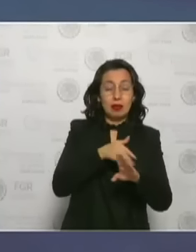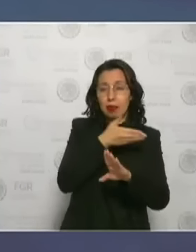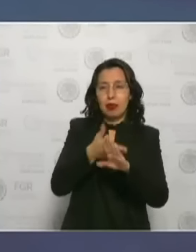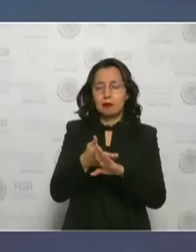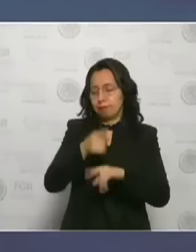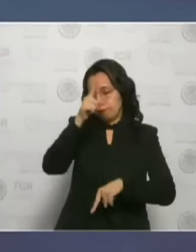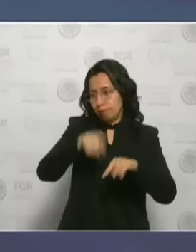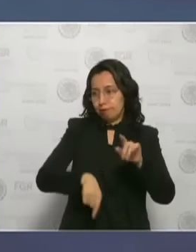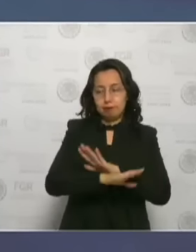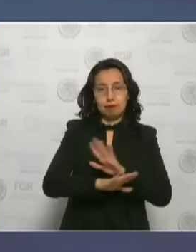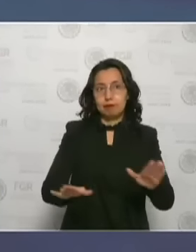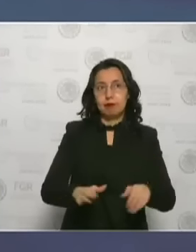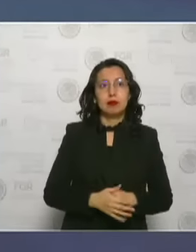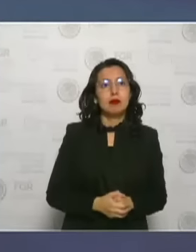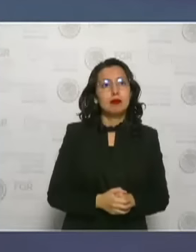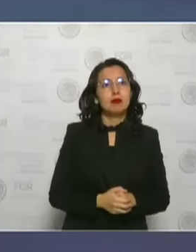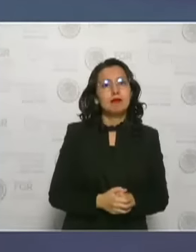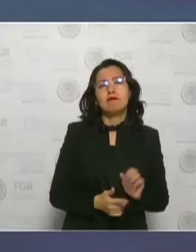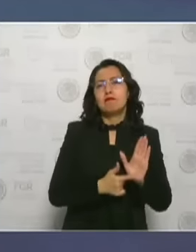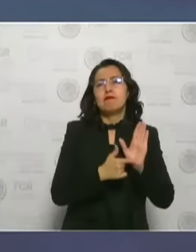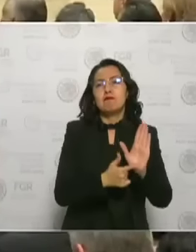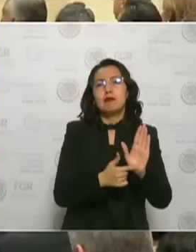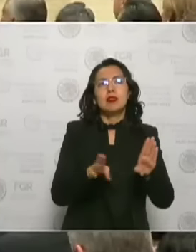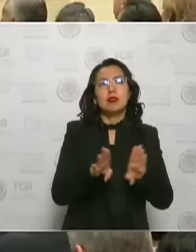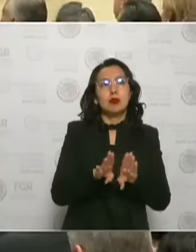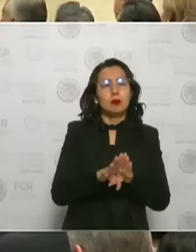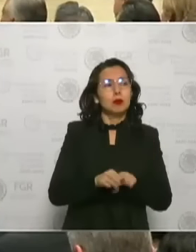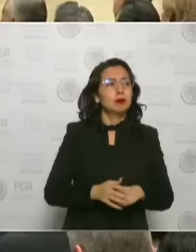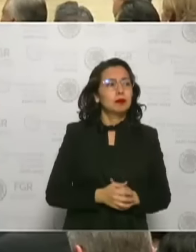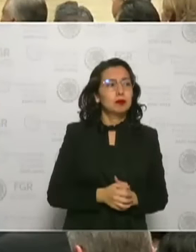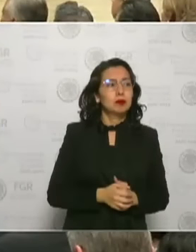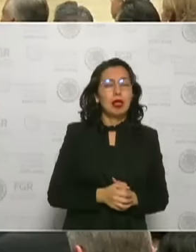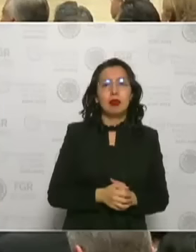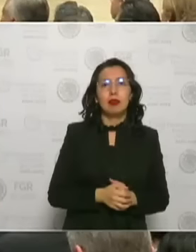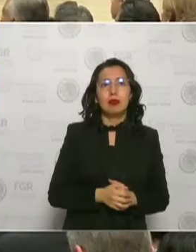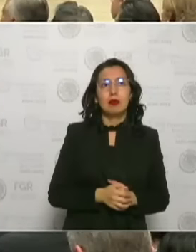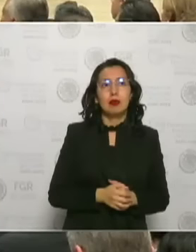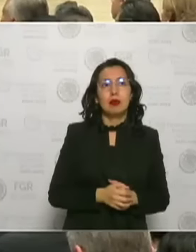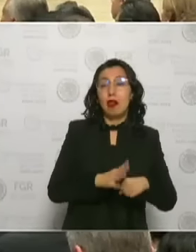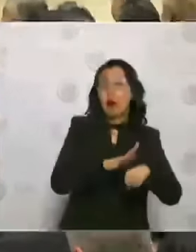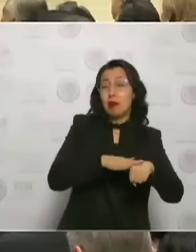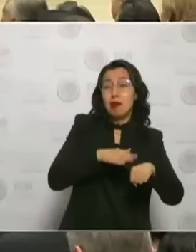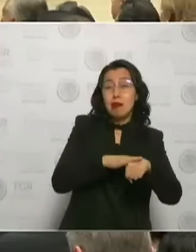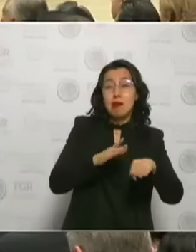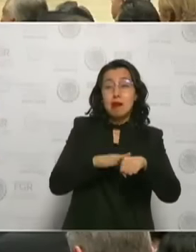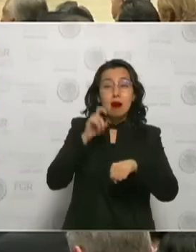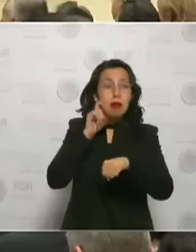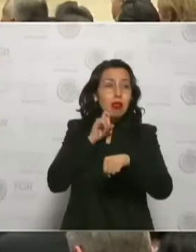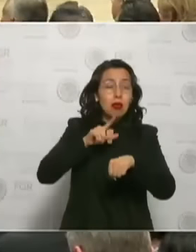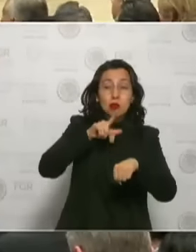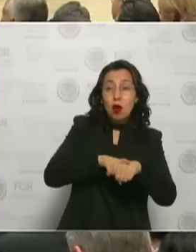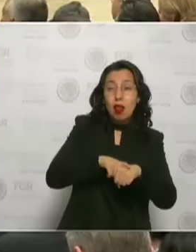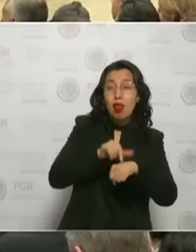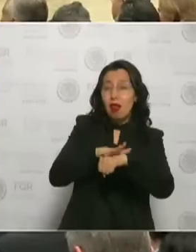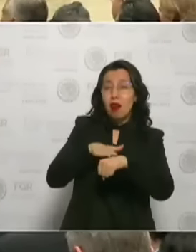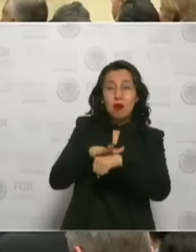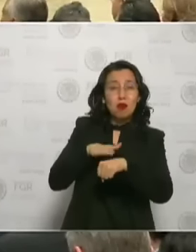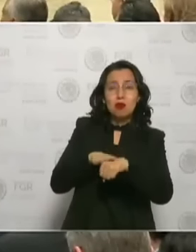de ello es el pronunciamiento cero tolerancia al hostigamiento sexual, el acoso sexual y otras